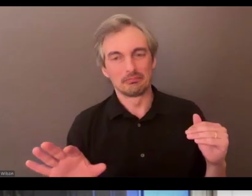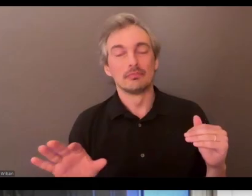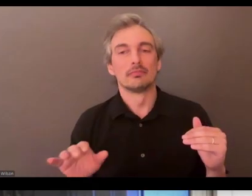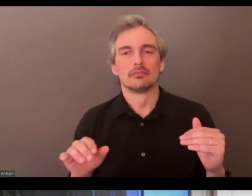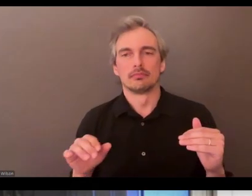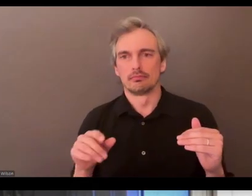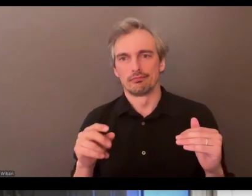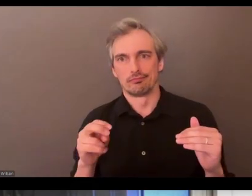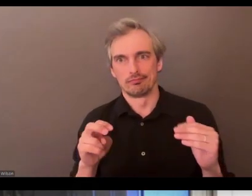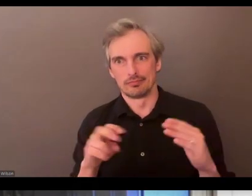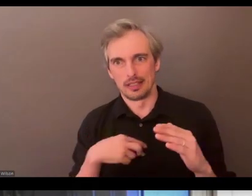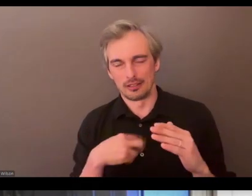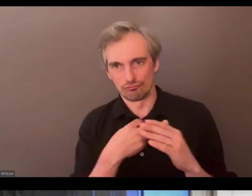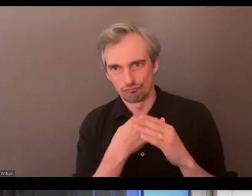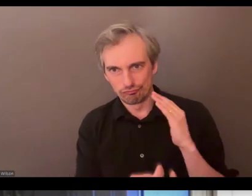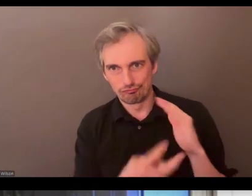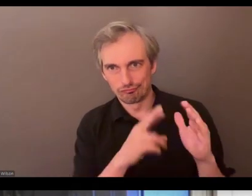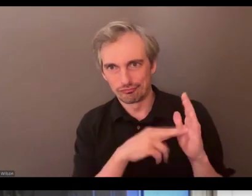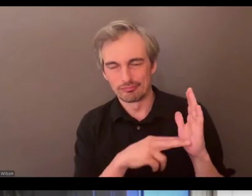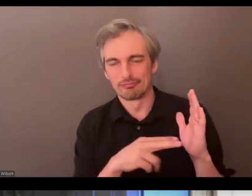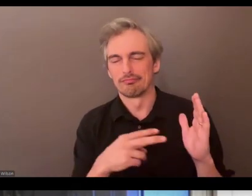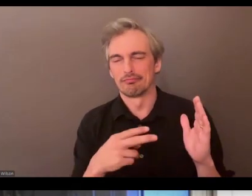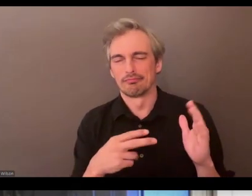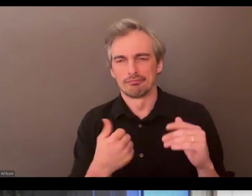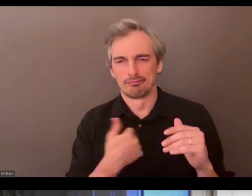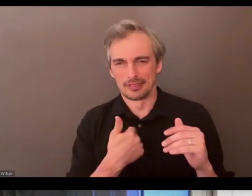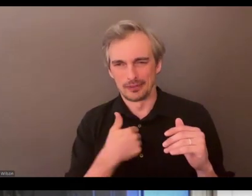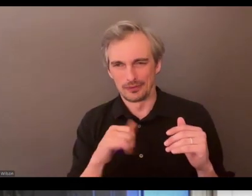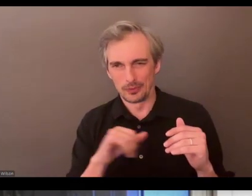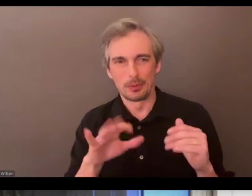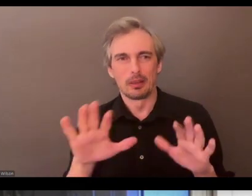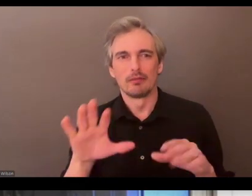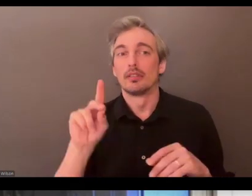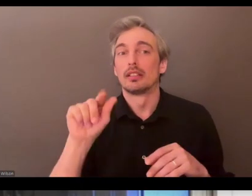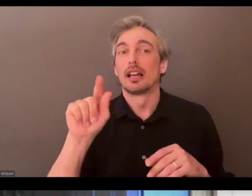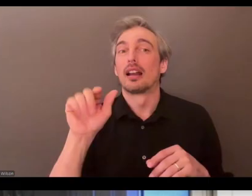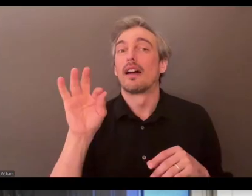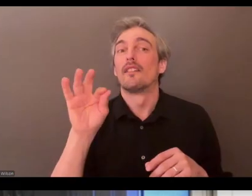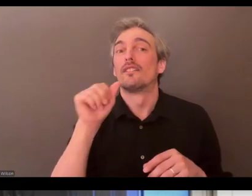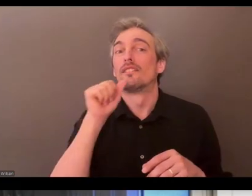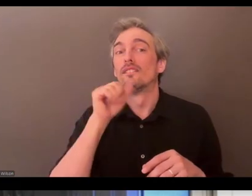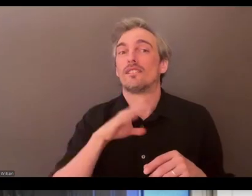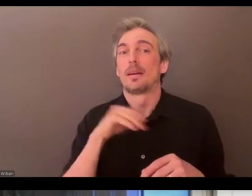これは、デ ータの使用と提示における権力、公平性、包括性を検討しています。